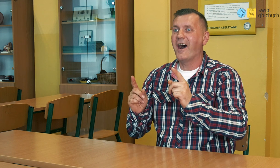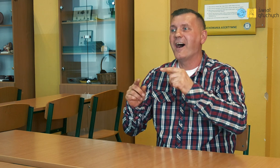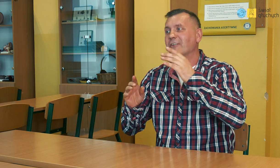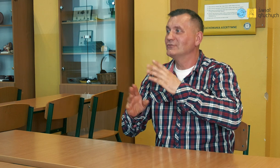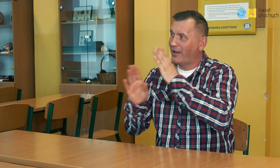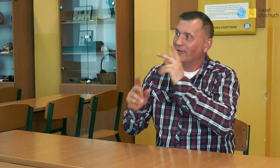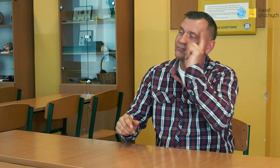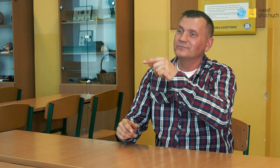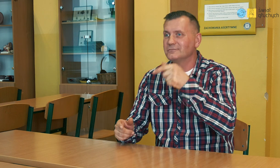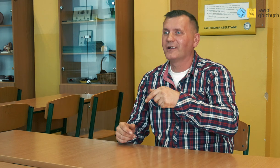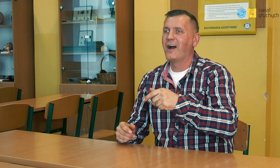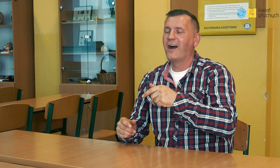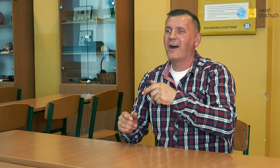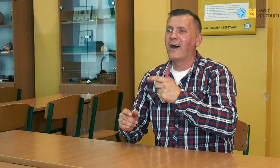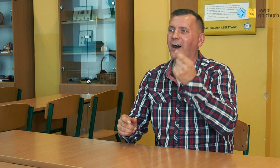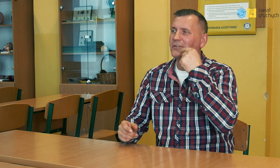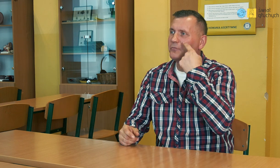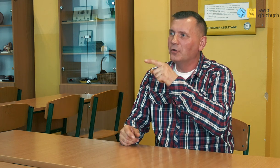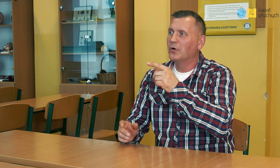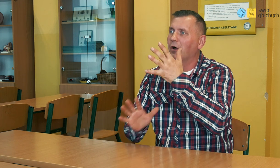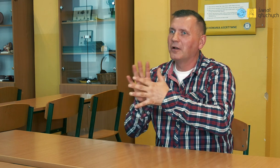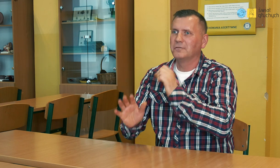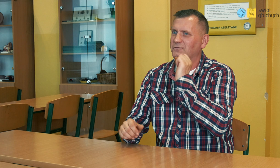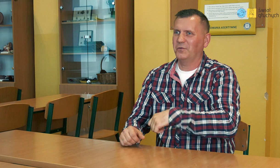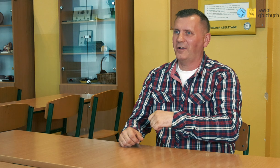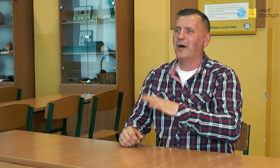Gdy wychodziłem na dwór, nie migałem w ogóle.